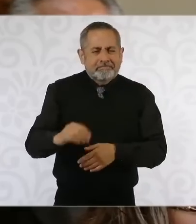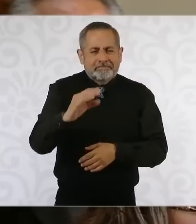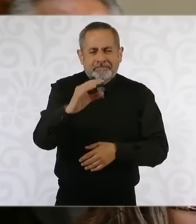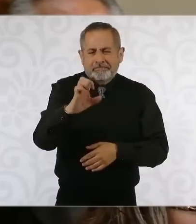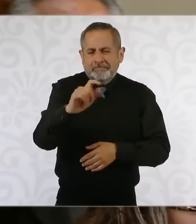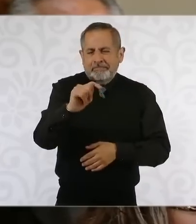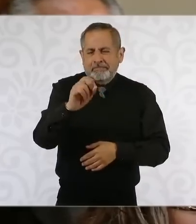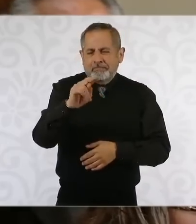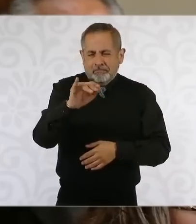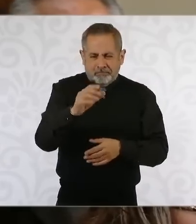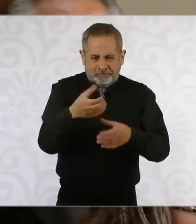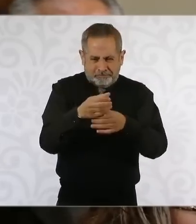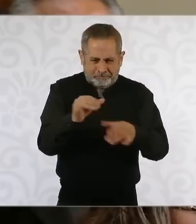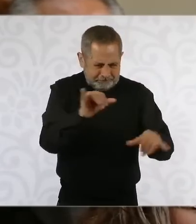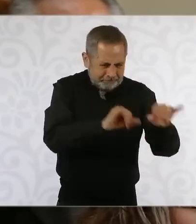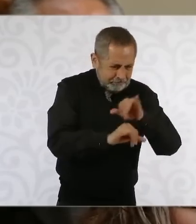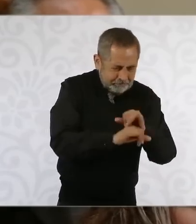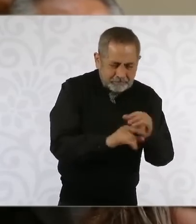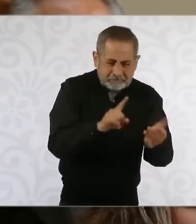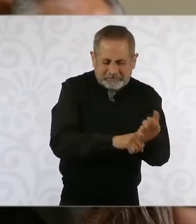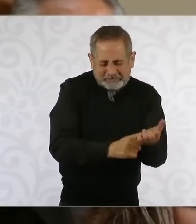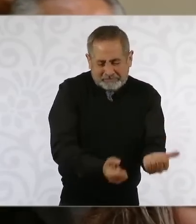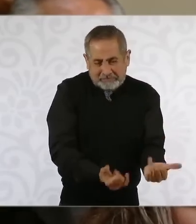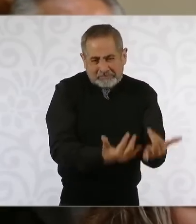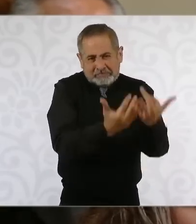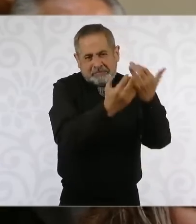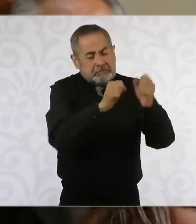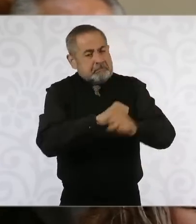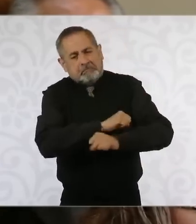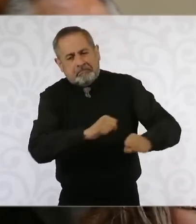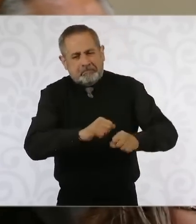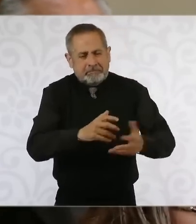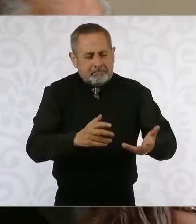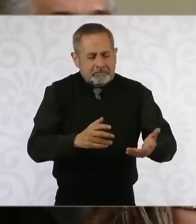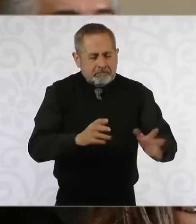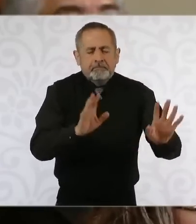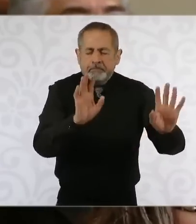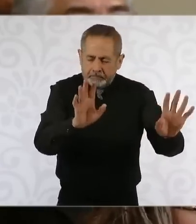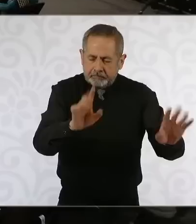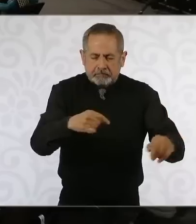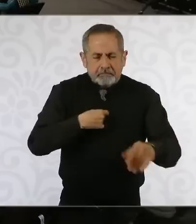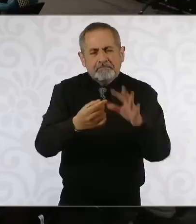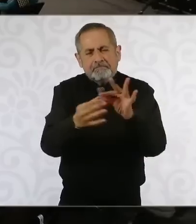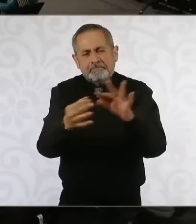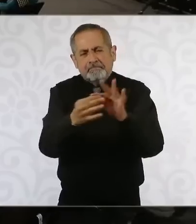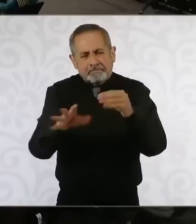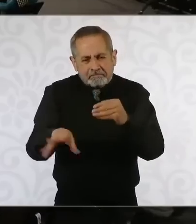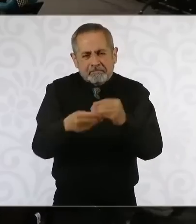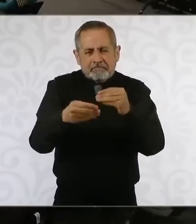también este inflamable y explosivo eh Por qué hago toda esta alusión precisamente de todo lo